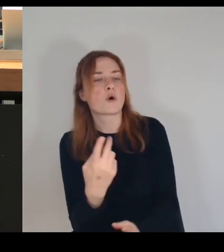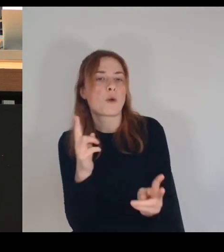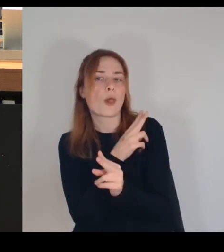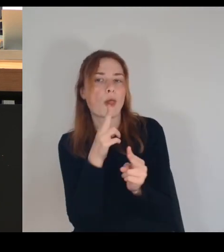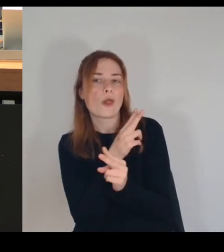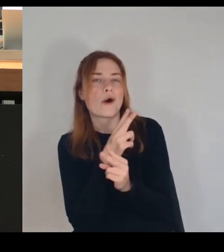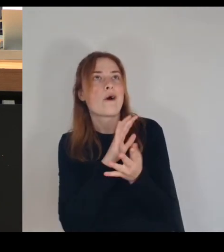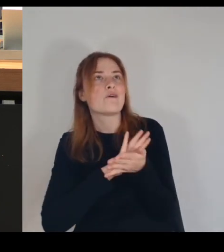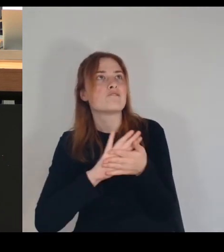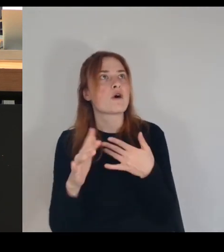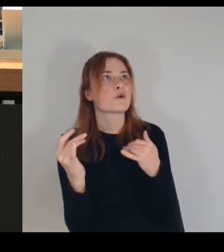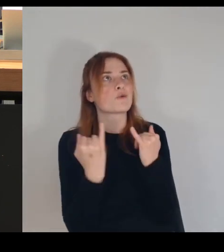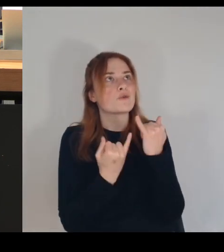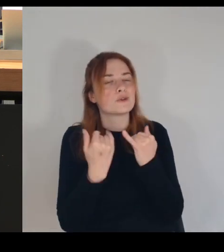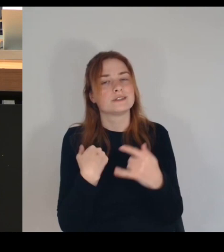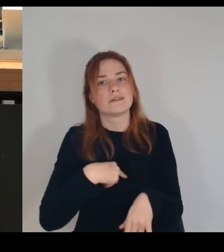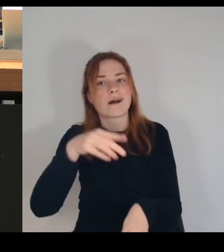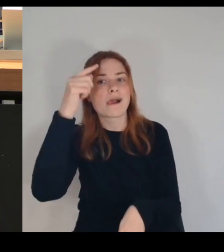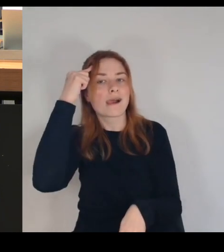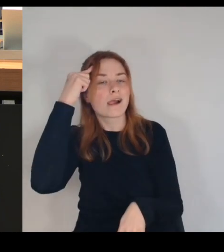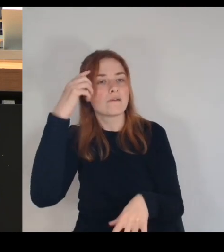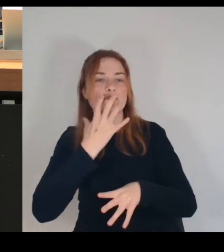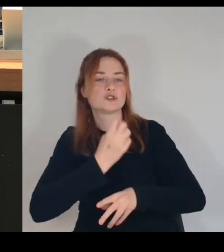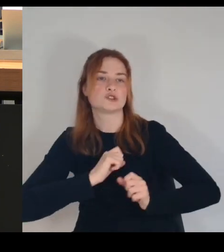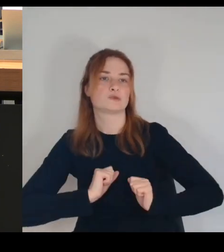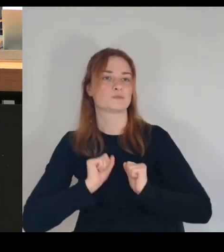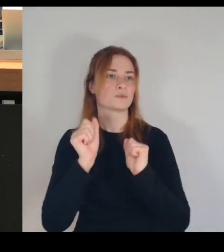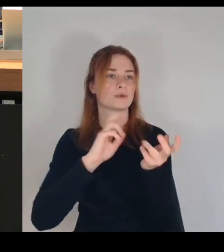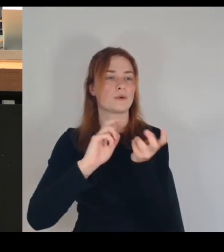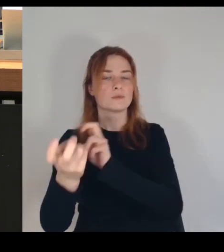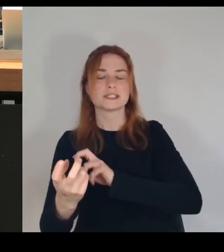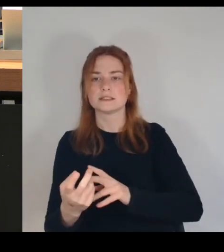sie keine rechtsstaatsfähige Partei. Das muss man hier auch mal feststellen.